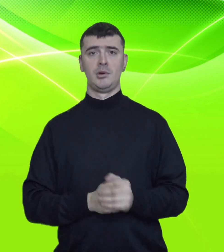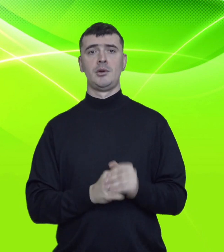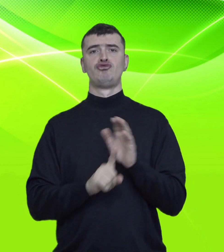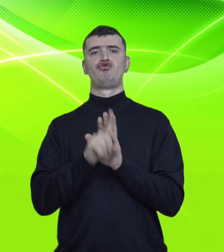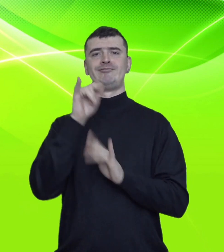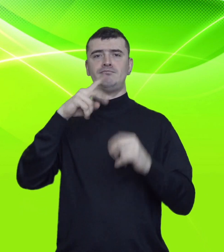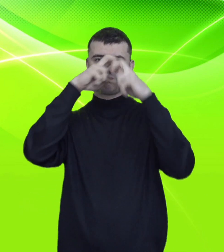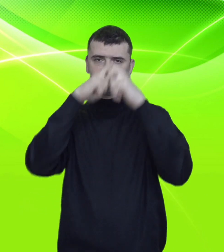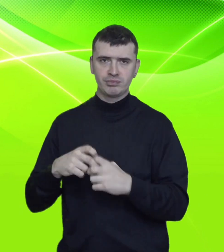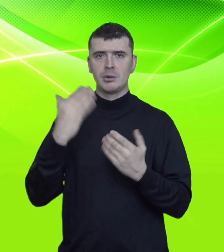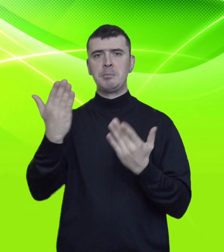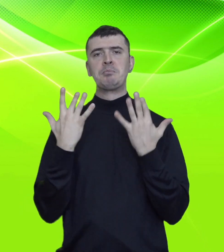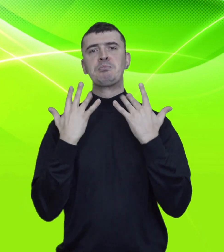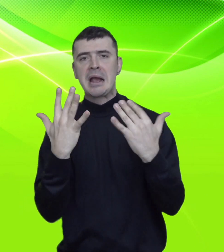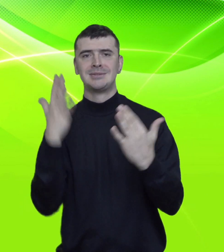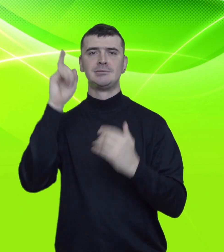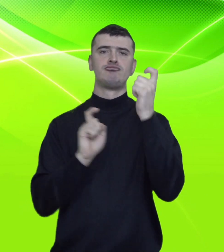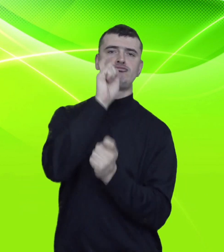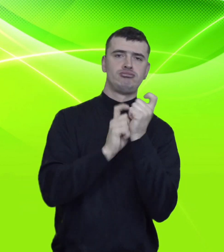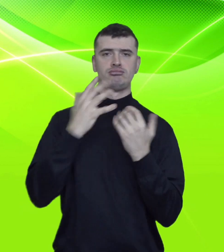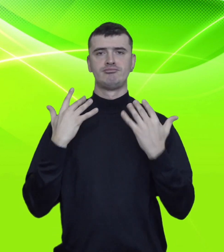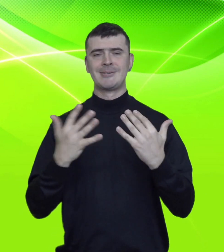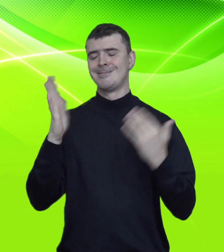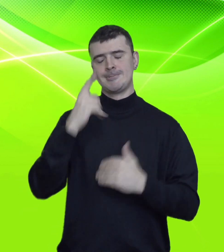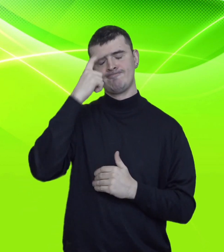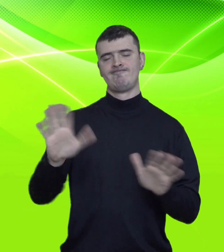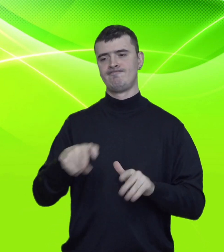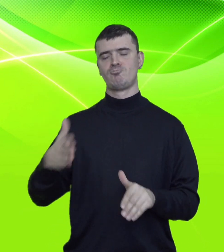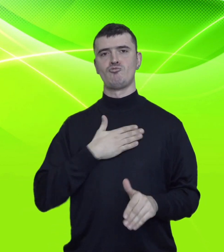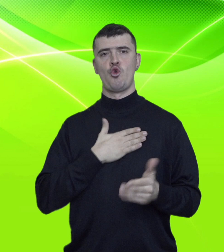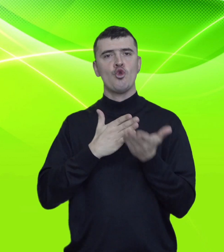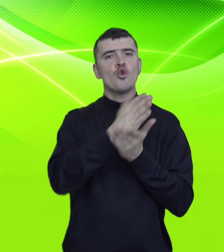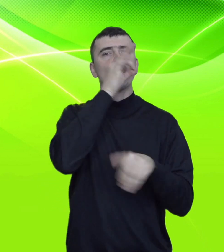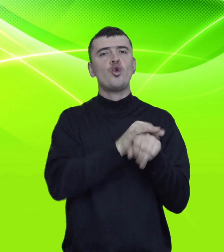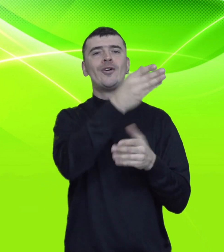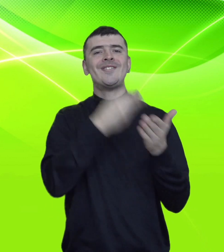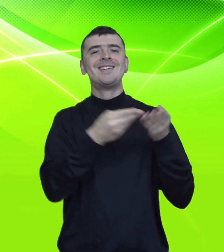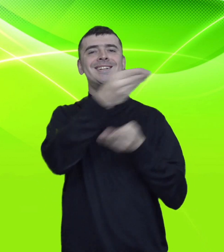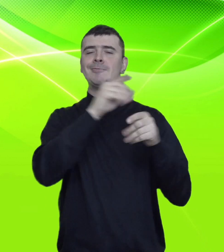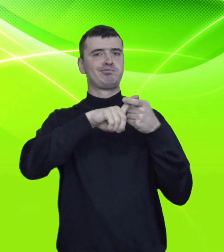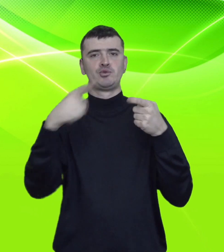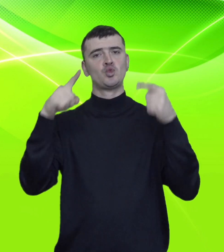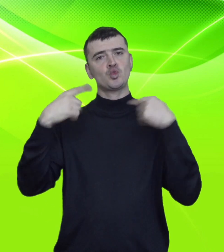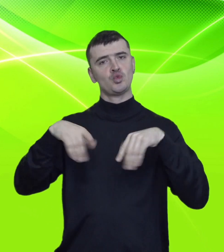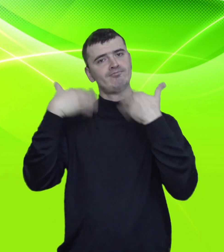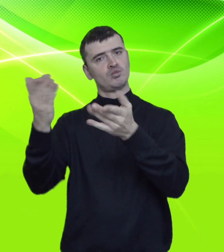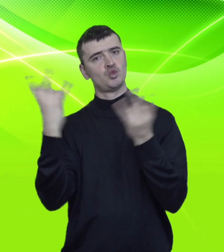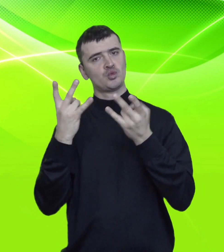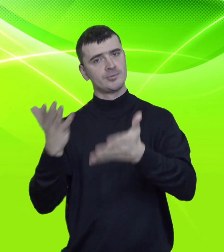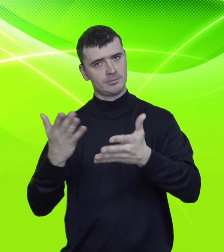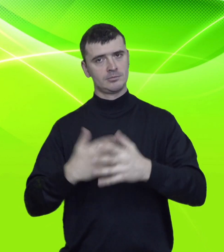начал он рассматривать вашу претензию или спор не относится к его компетенции.